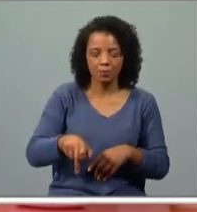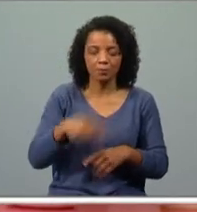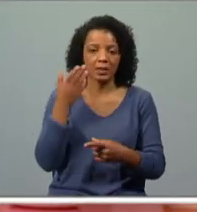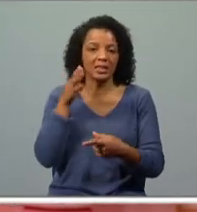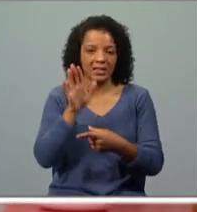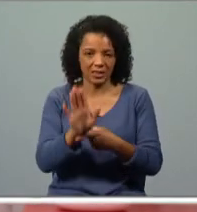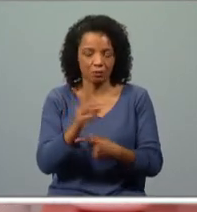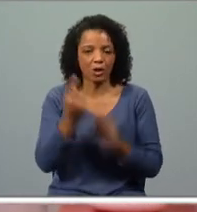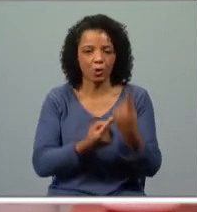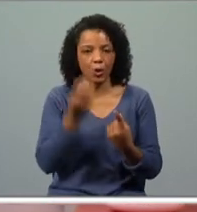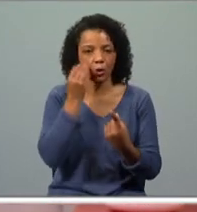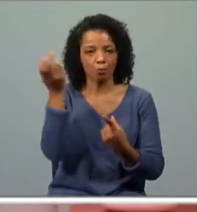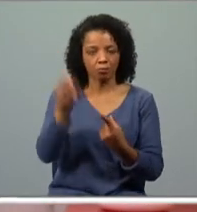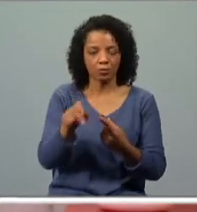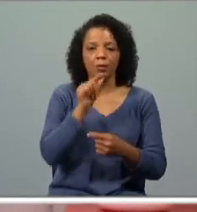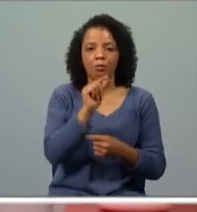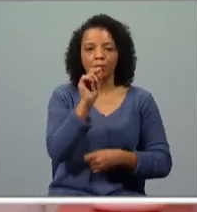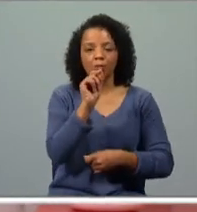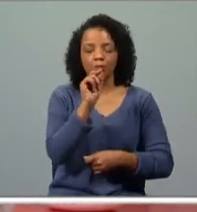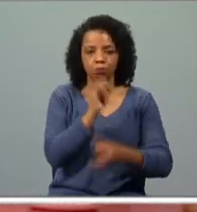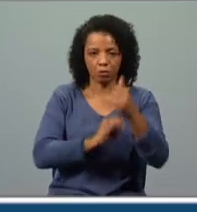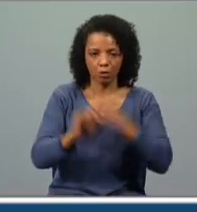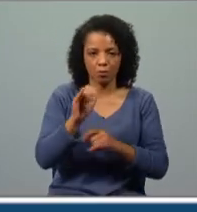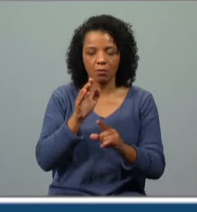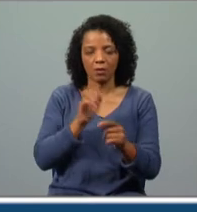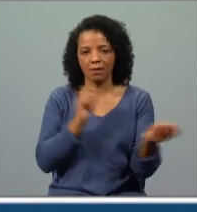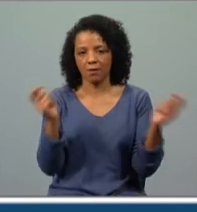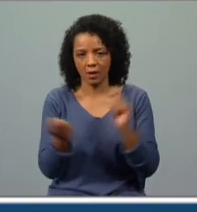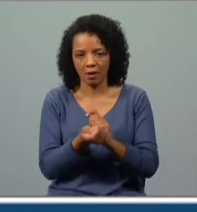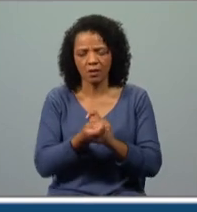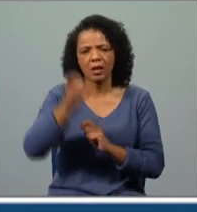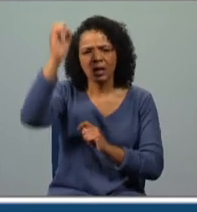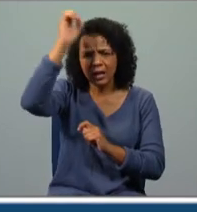exemplos Como usamos os pronomes invariáveis hora o ninguém recorda este 例子我們如何使用代詞不變的時間沒有人記得這個